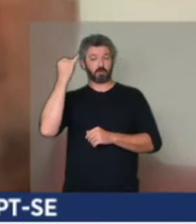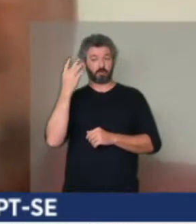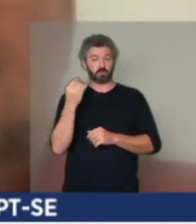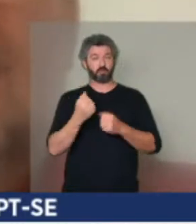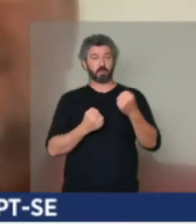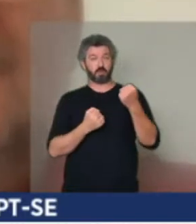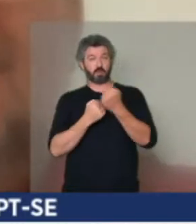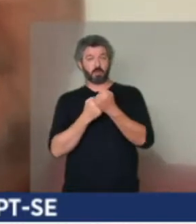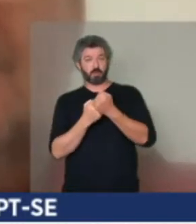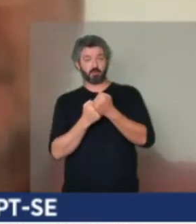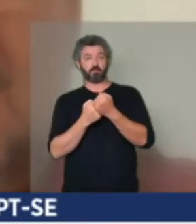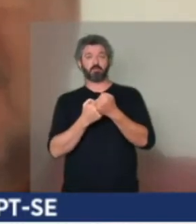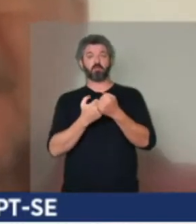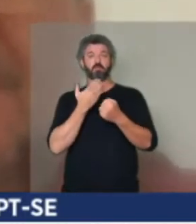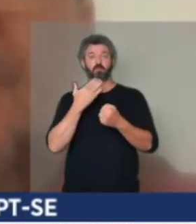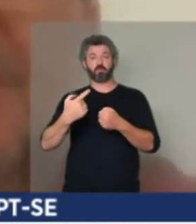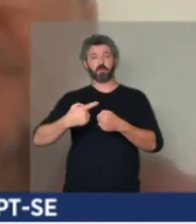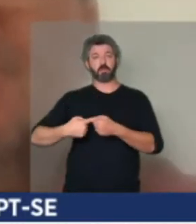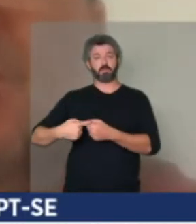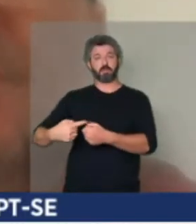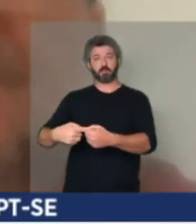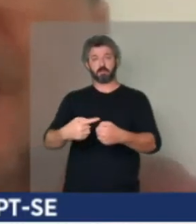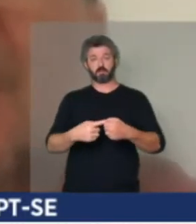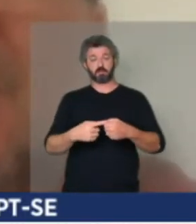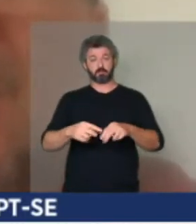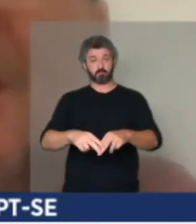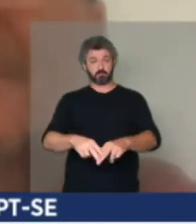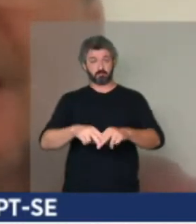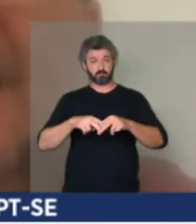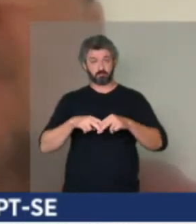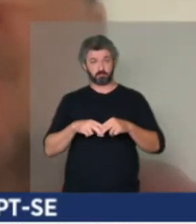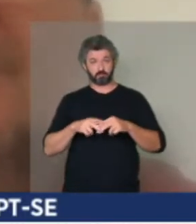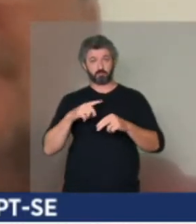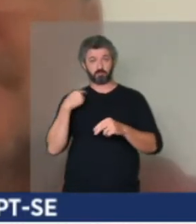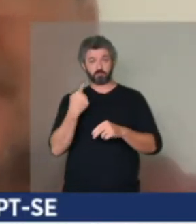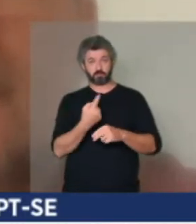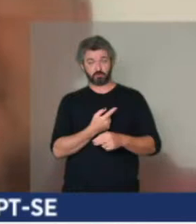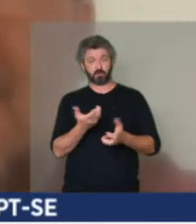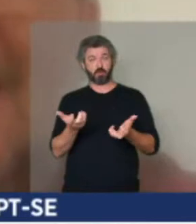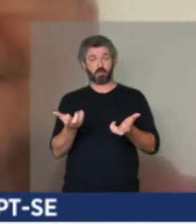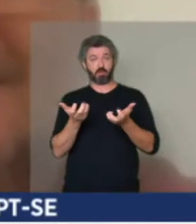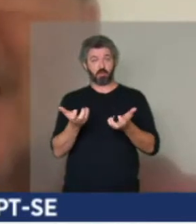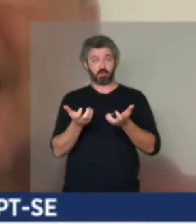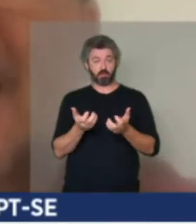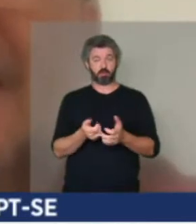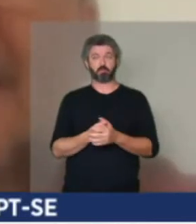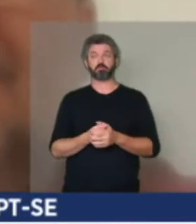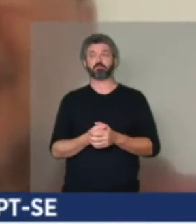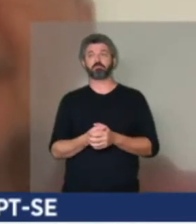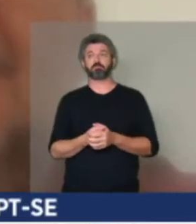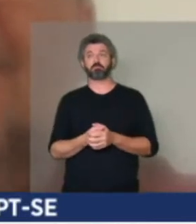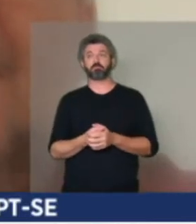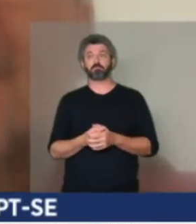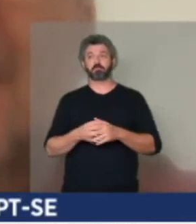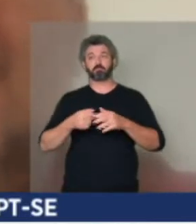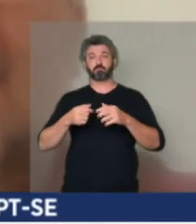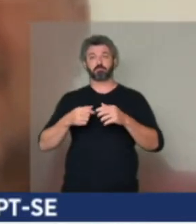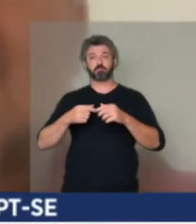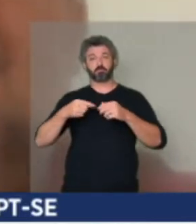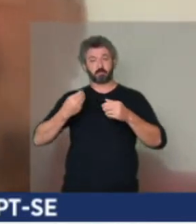MUNICÍPIOS. E, POR ISSO... NÓS QUEREMOS ESTAR AQUI PARA DEFENDER A IMPORTÂNCIA DE TER